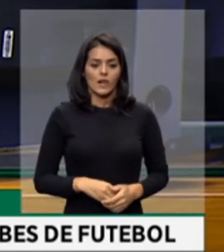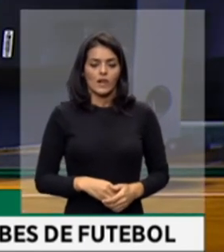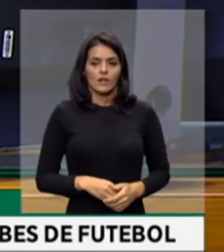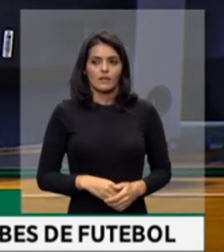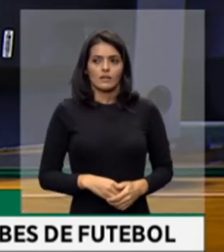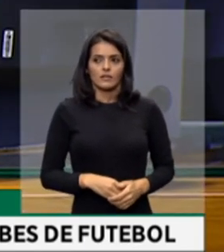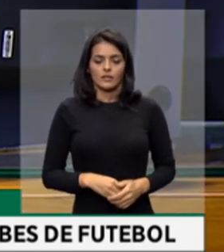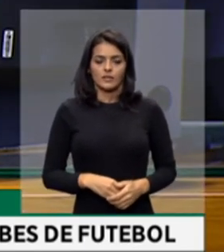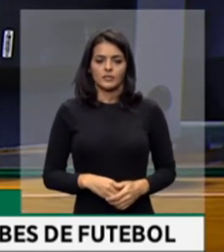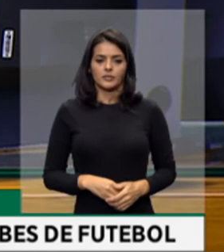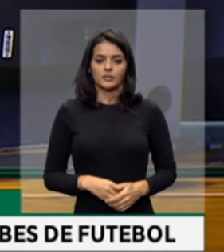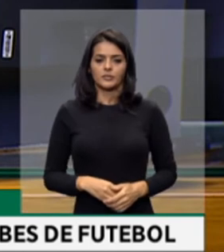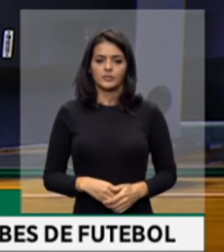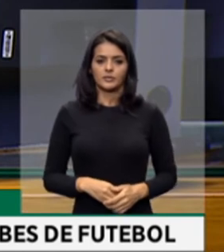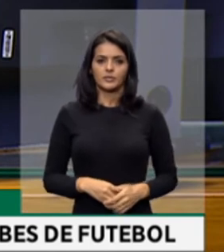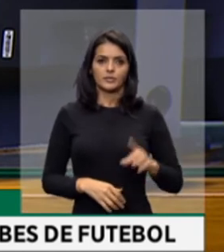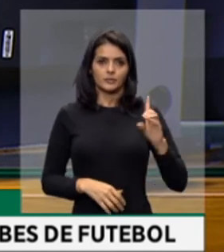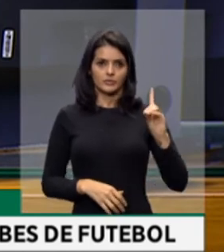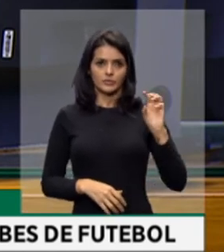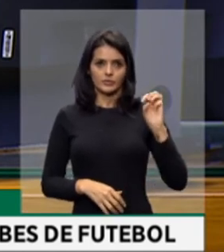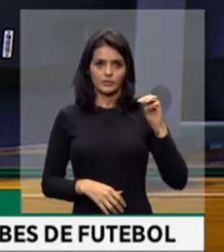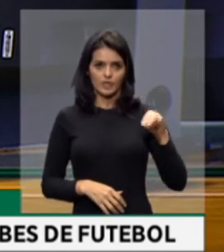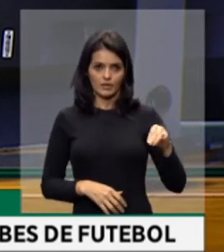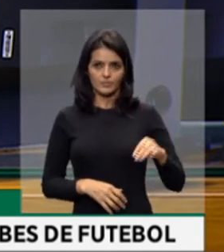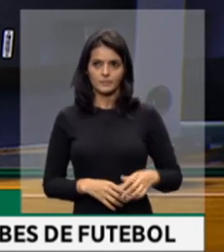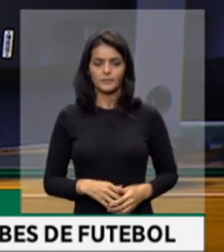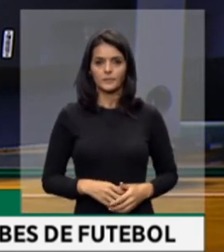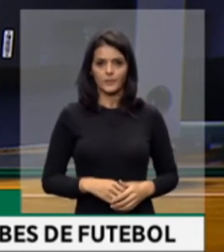SENADO. NÓS VOTAMOS NÃO, SENHOR PRESIDENTE. [PRESIDENTE]: OBRIGADO DEPUTADO CHERINI.